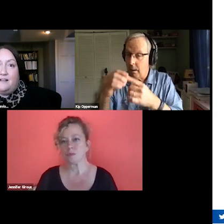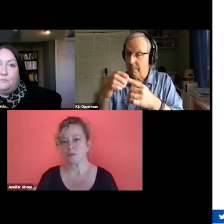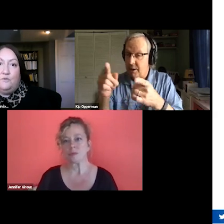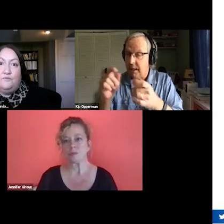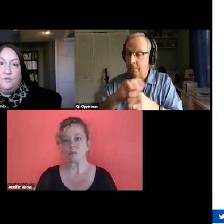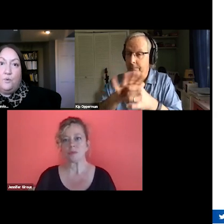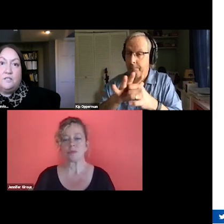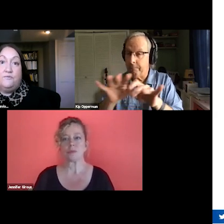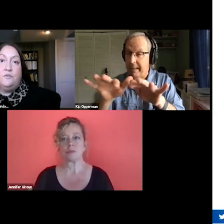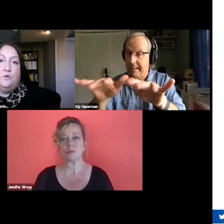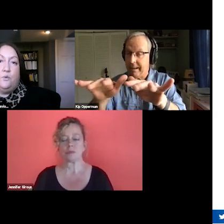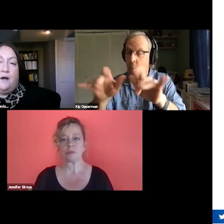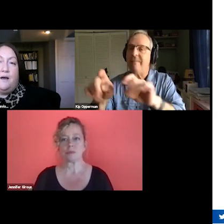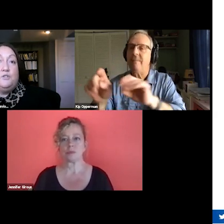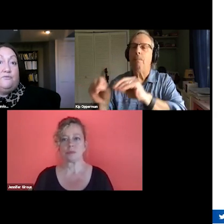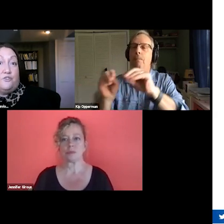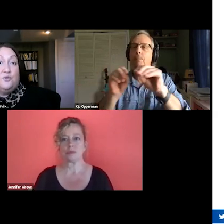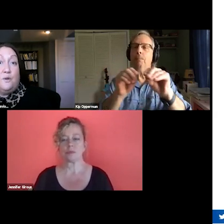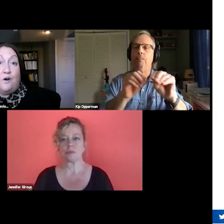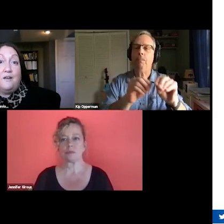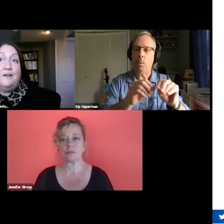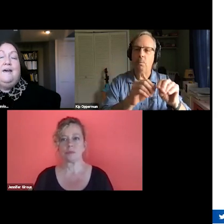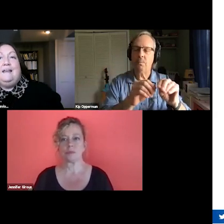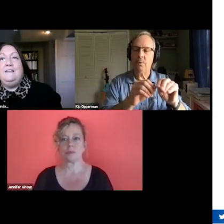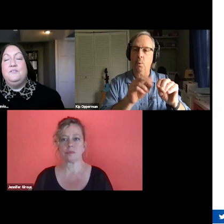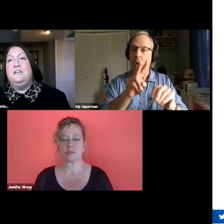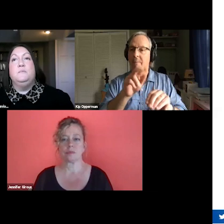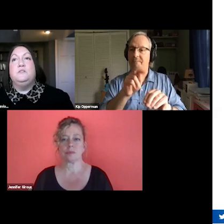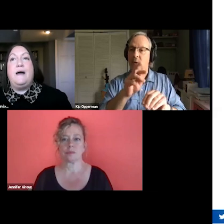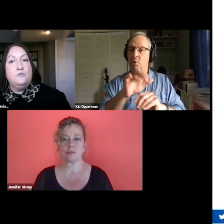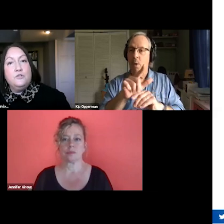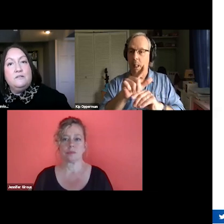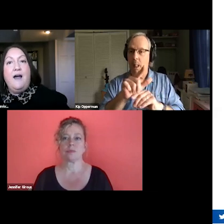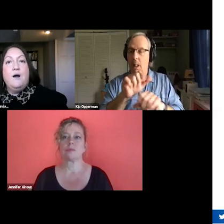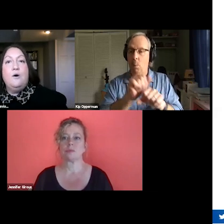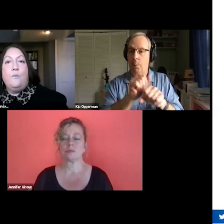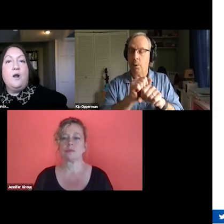muchos de nosotros tuvimos que pasar al trabajo virtual, e incluso pensar en los límites